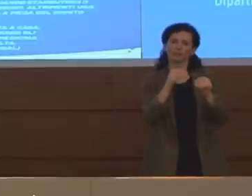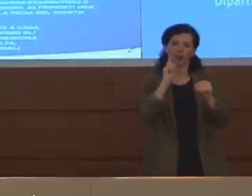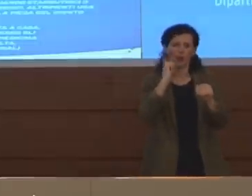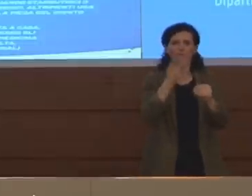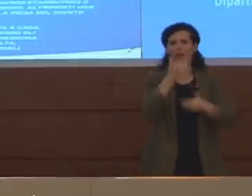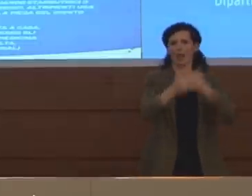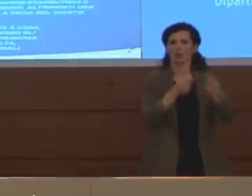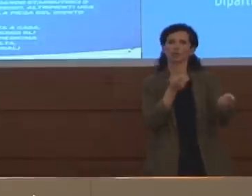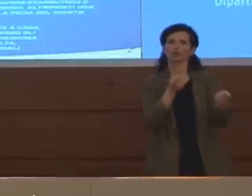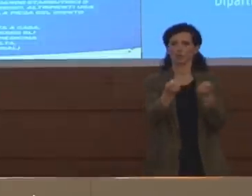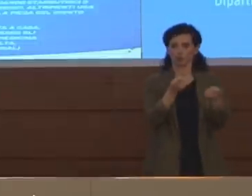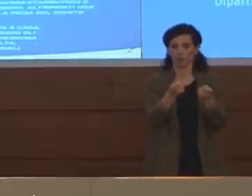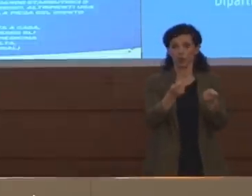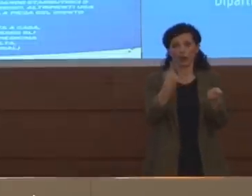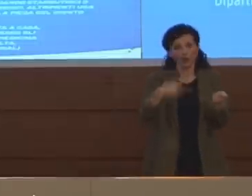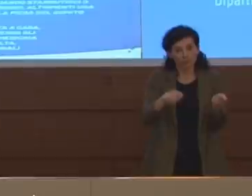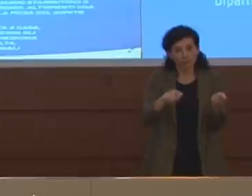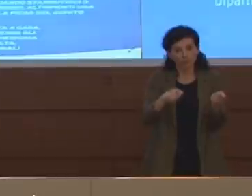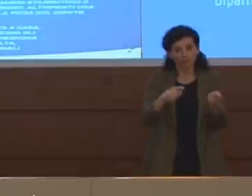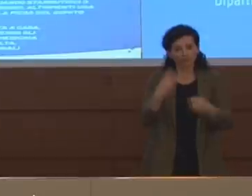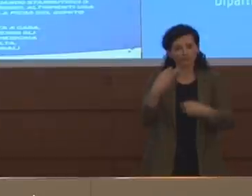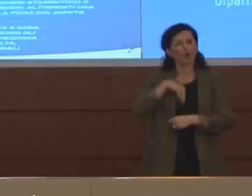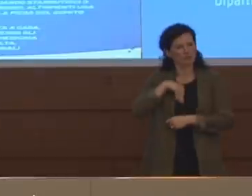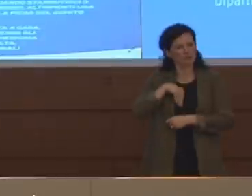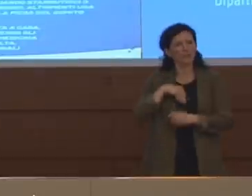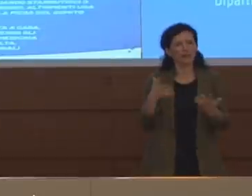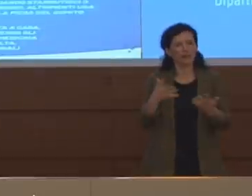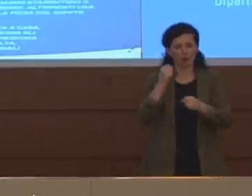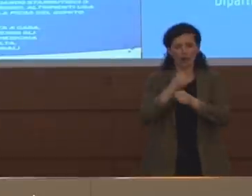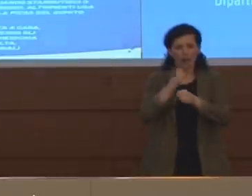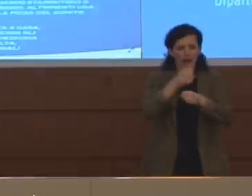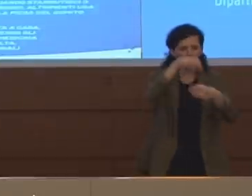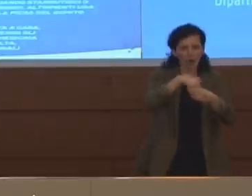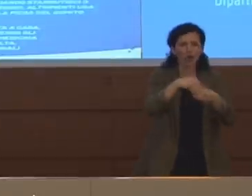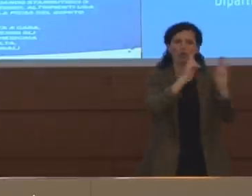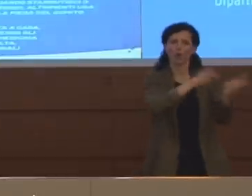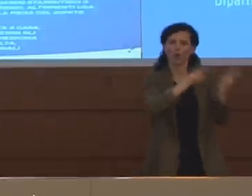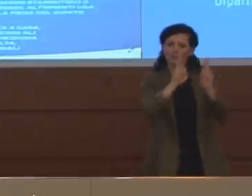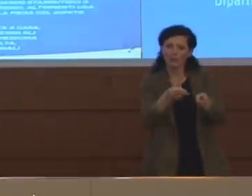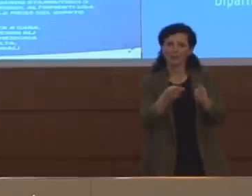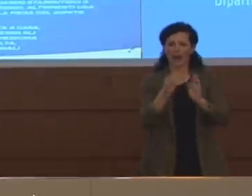grande lavoro svolto negli ospedali, le misure di contenimento attuate,